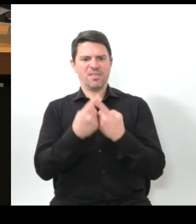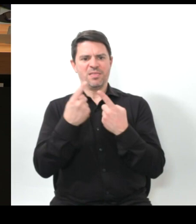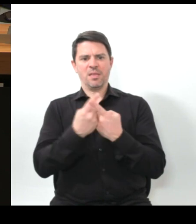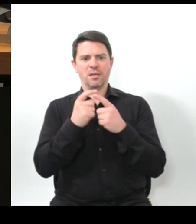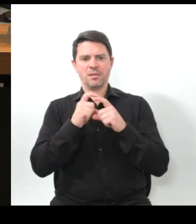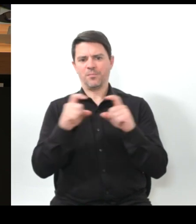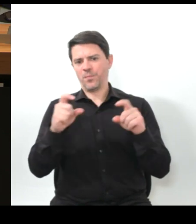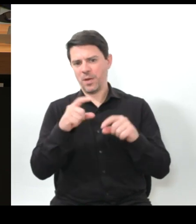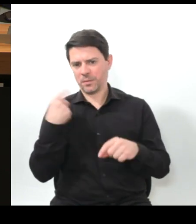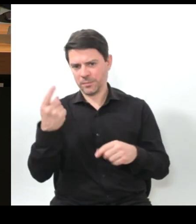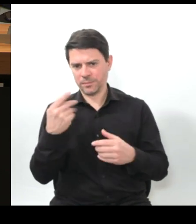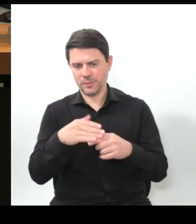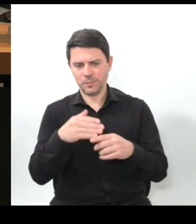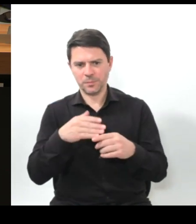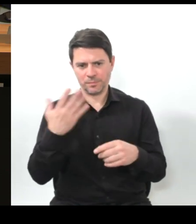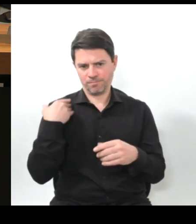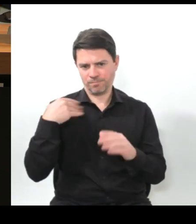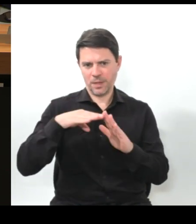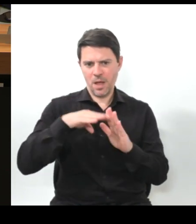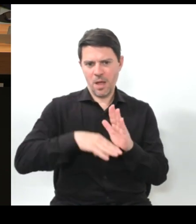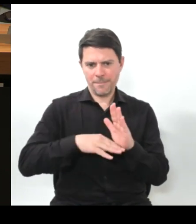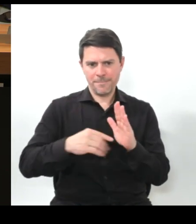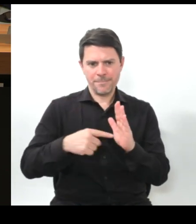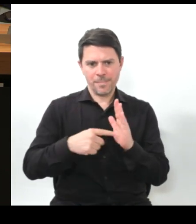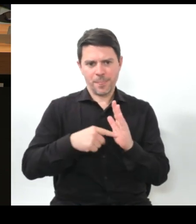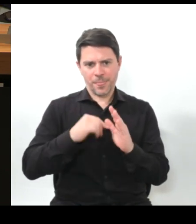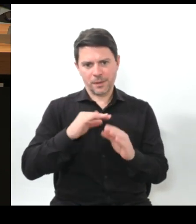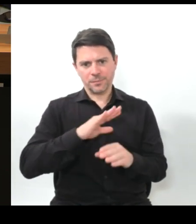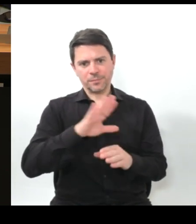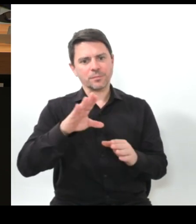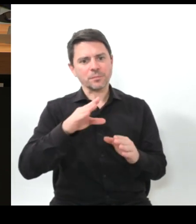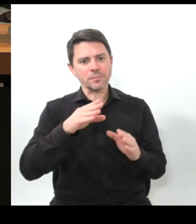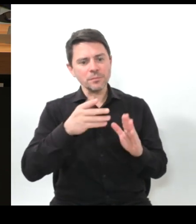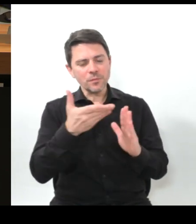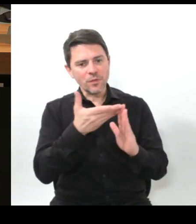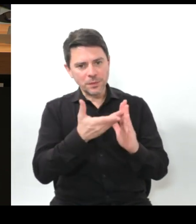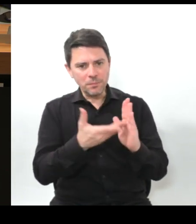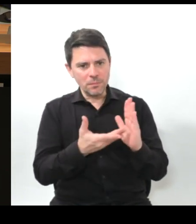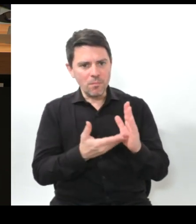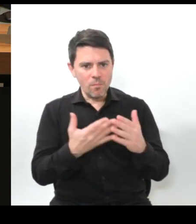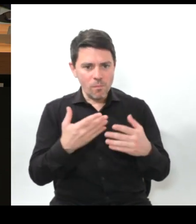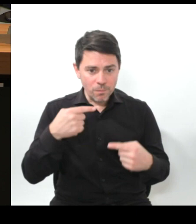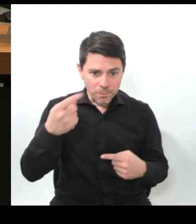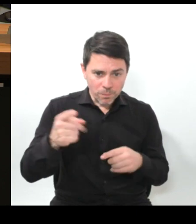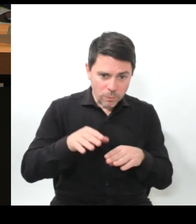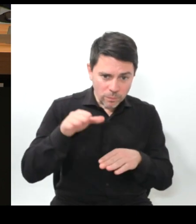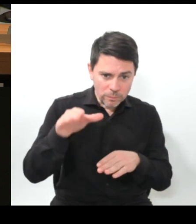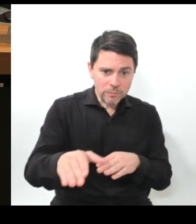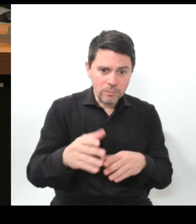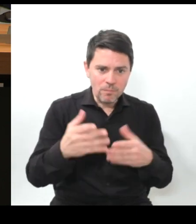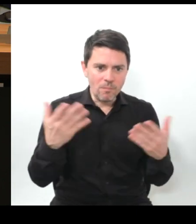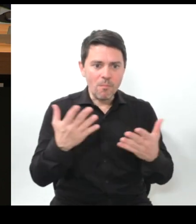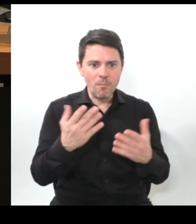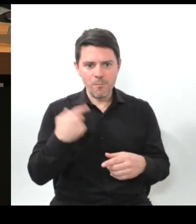so, dass ich ja auch Menschen in die Ausbildung gewat hatten, für die es finanziell gar nicht wirklich zu leisten waren.